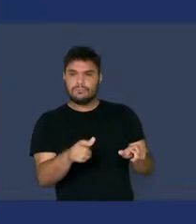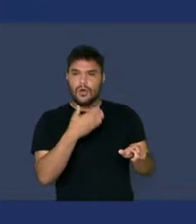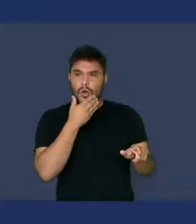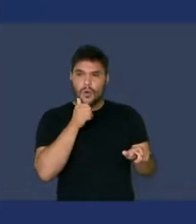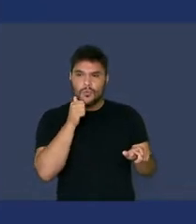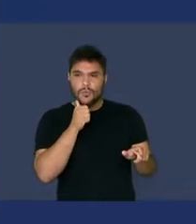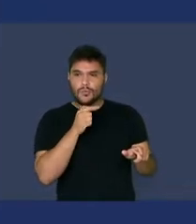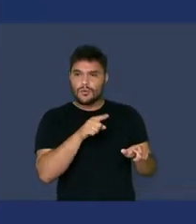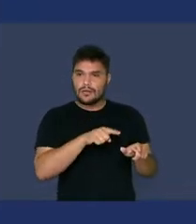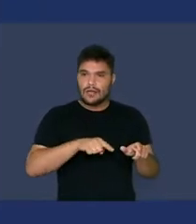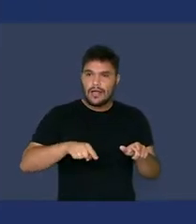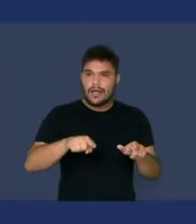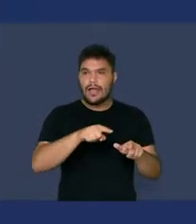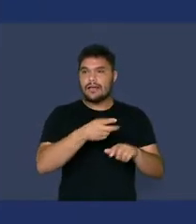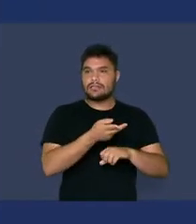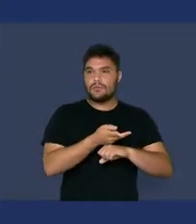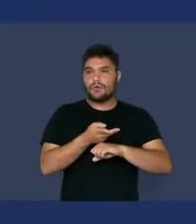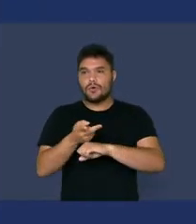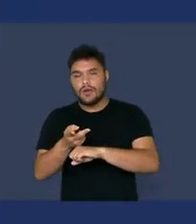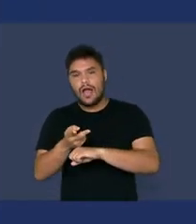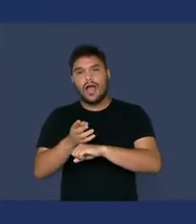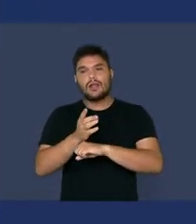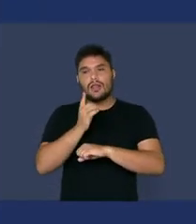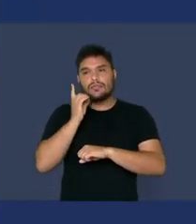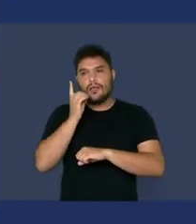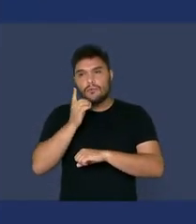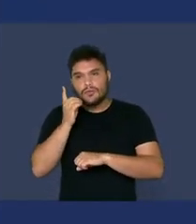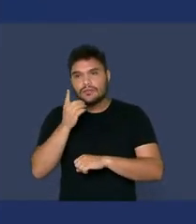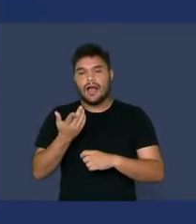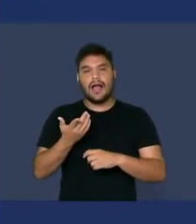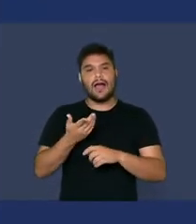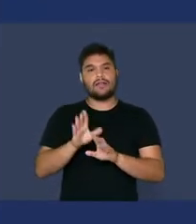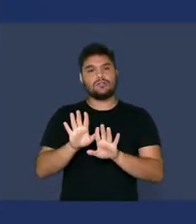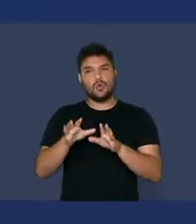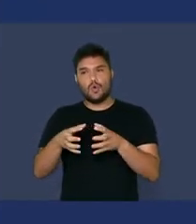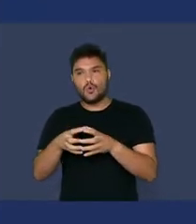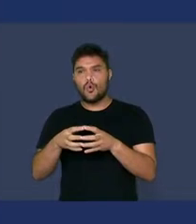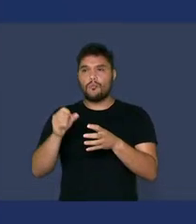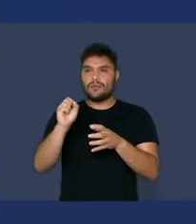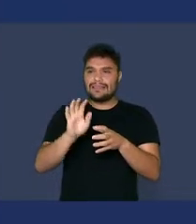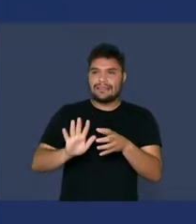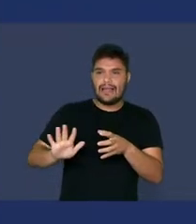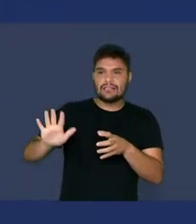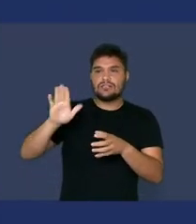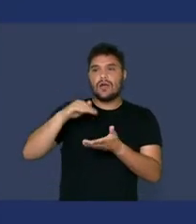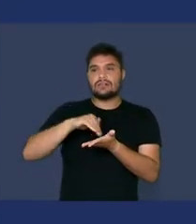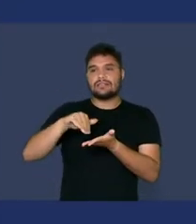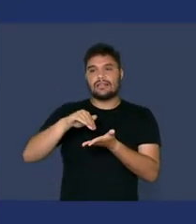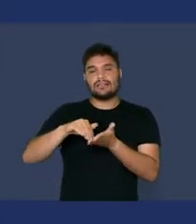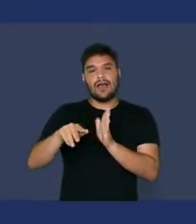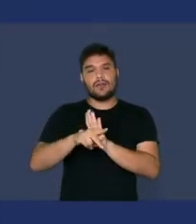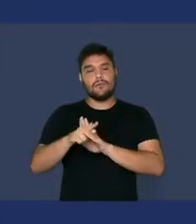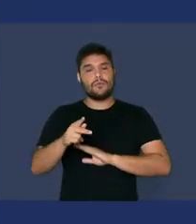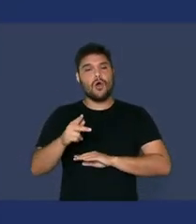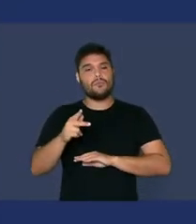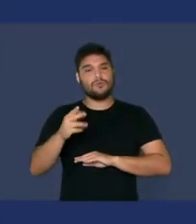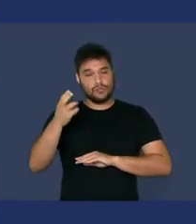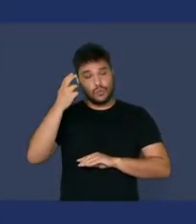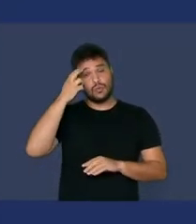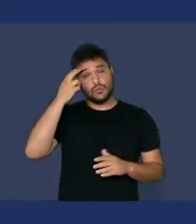HOMENAGENS A TODOS AQUELES E AQUELAS QUE PROCURARAM OS PARLAMENTARES DE CADA BANCADA, OS FÓRUNS NACIONAIS, OS SECRETÁRIOS DE CULTURA,